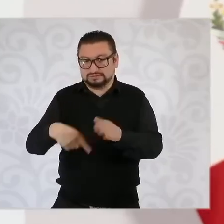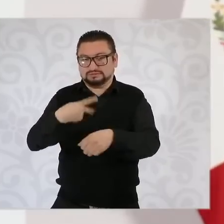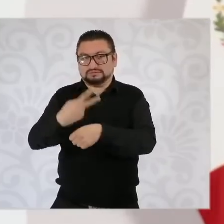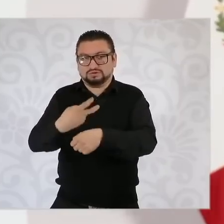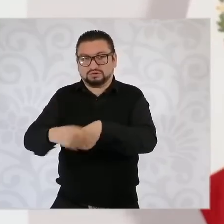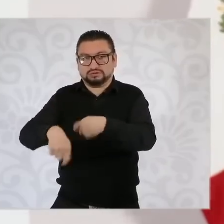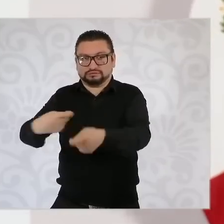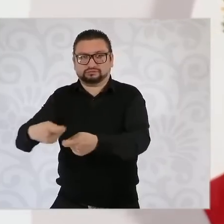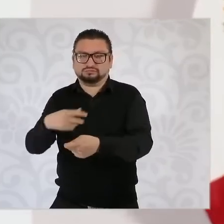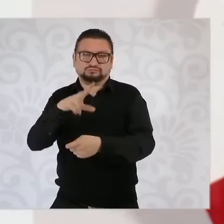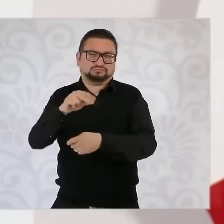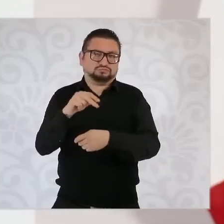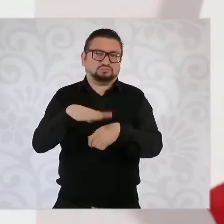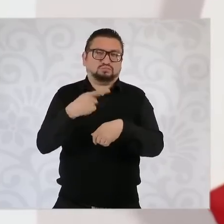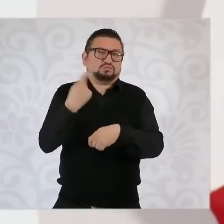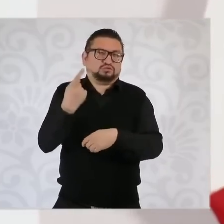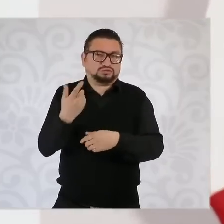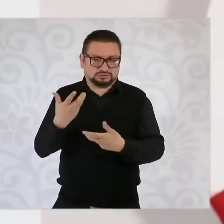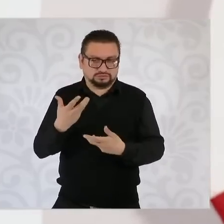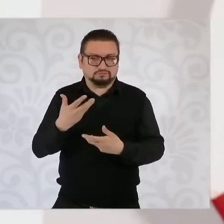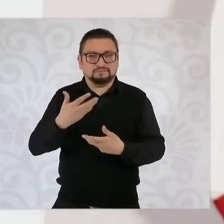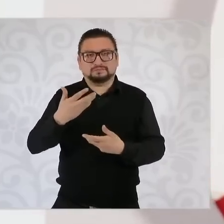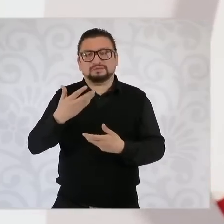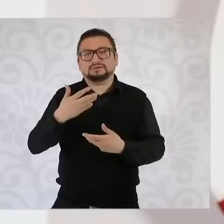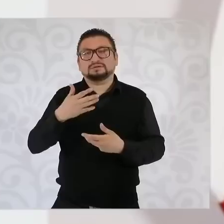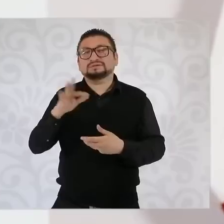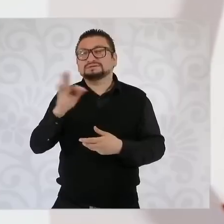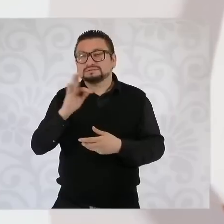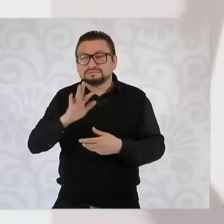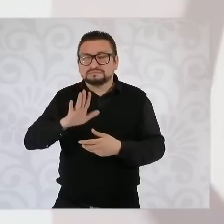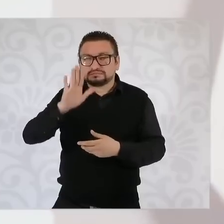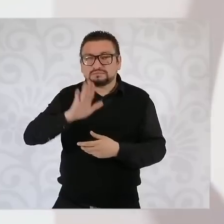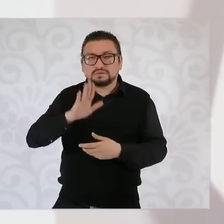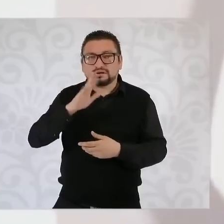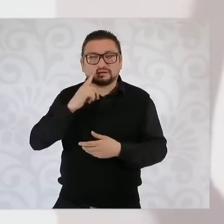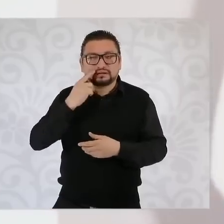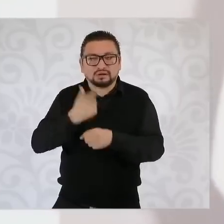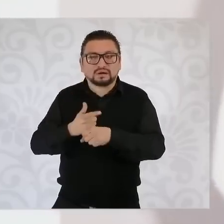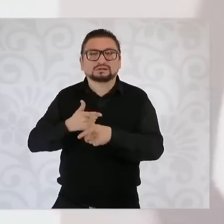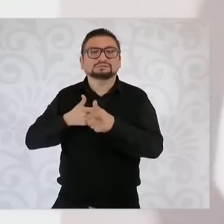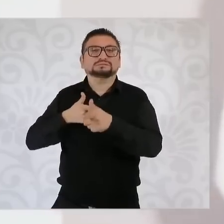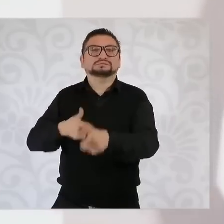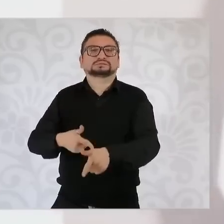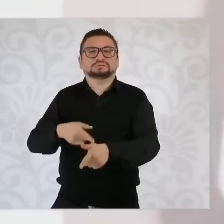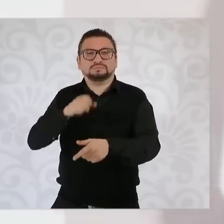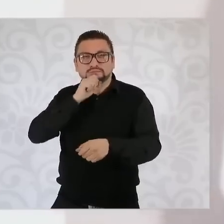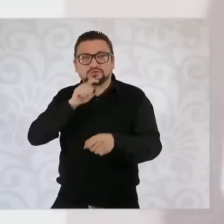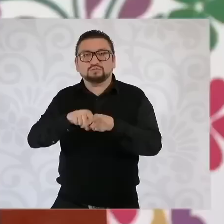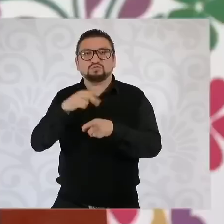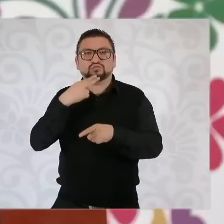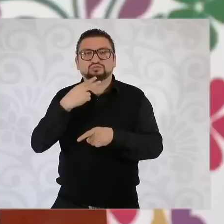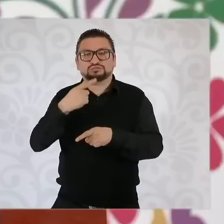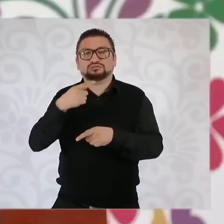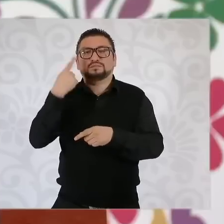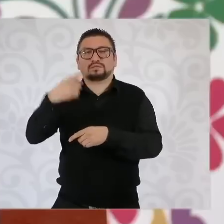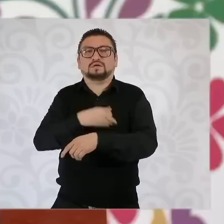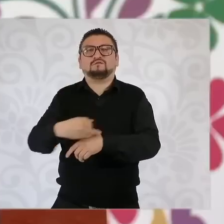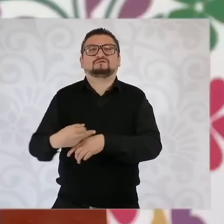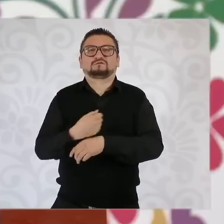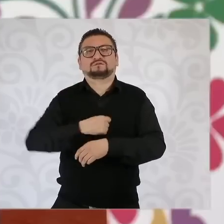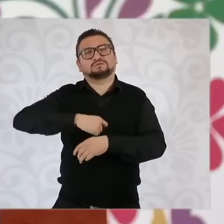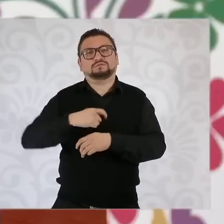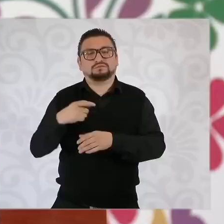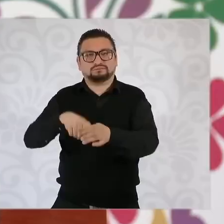se presta a que haya una continuidad y el uso de recurs para que quede un familiar